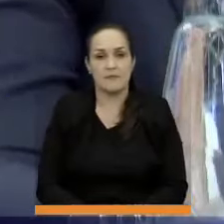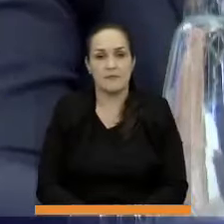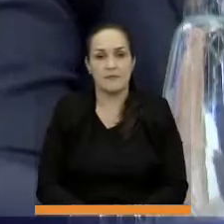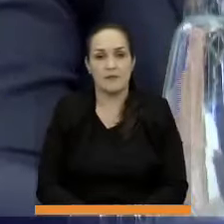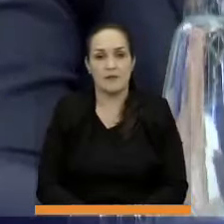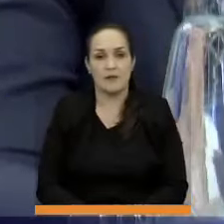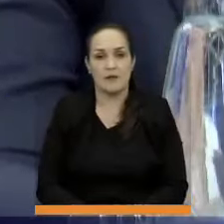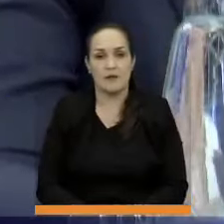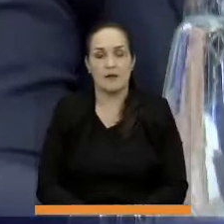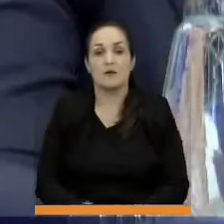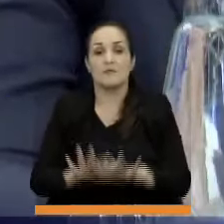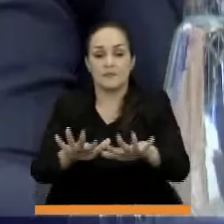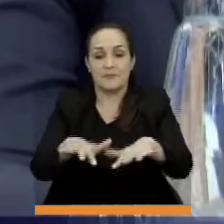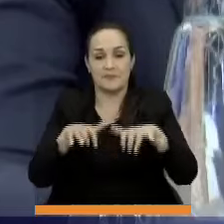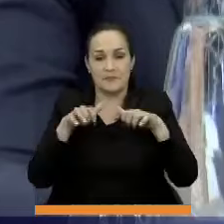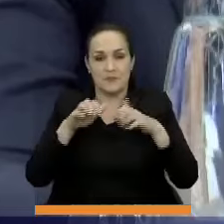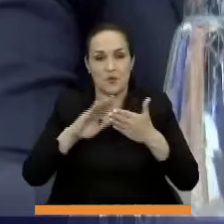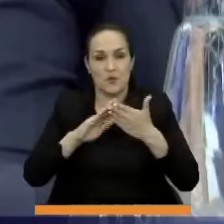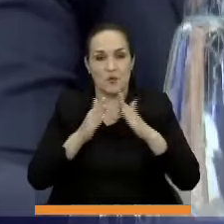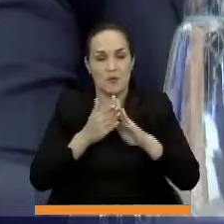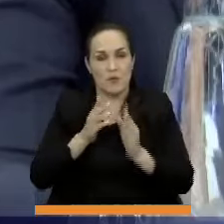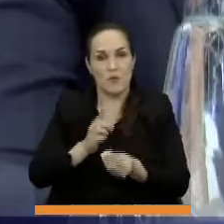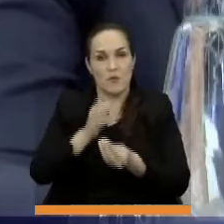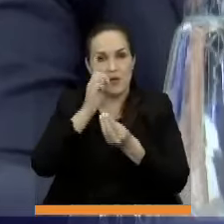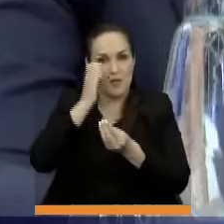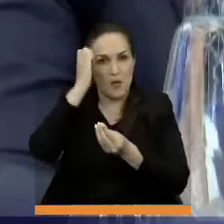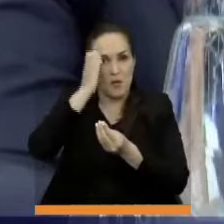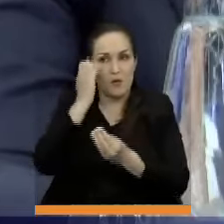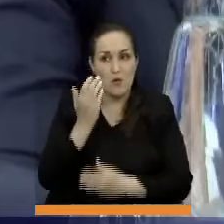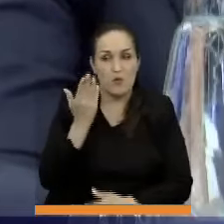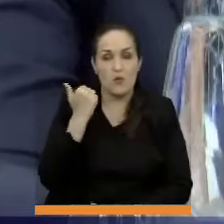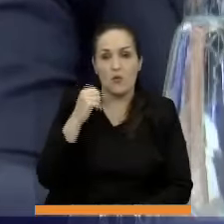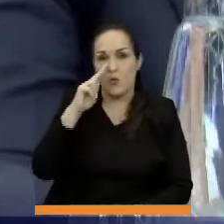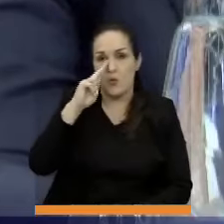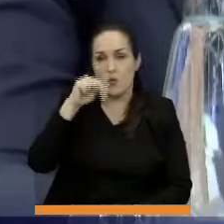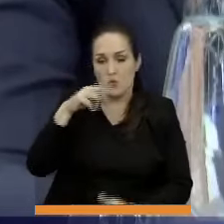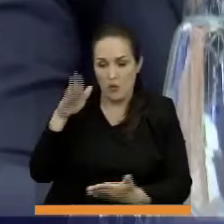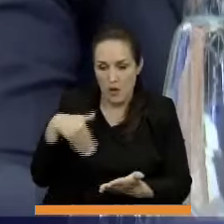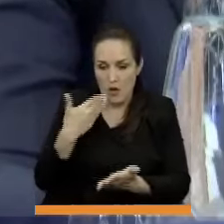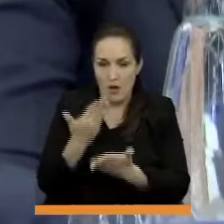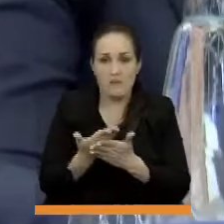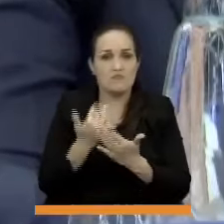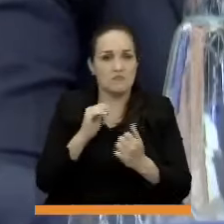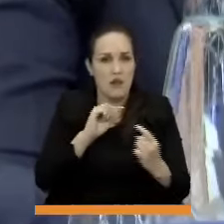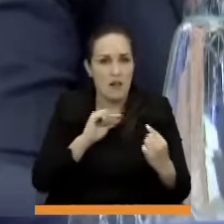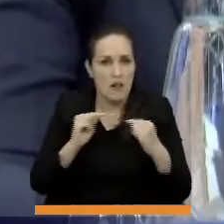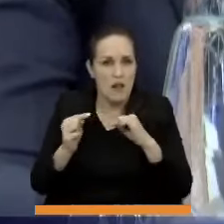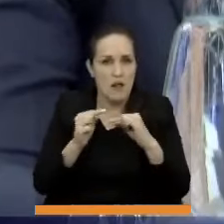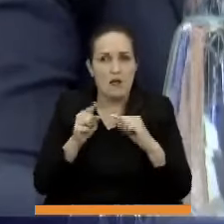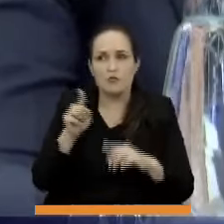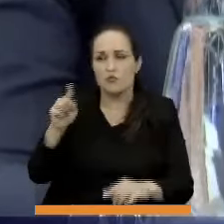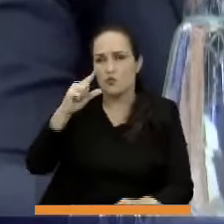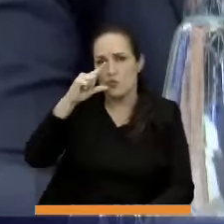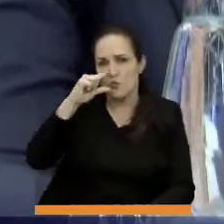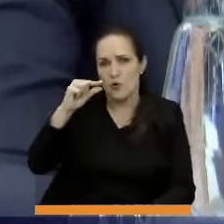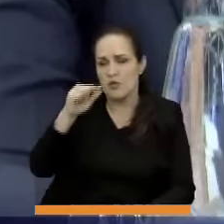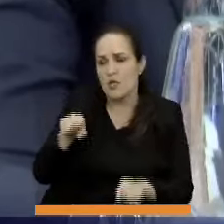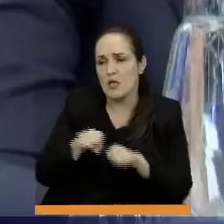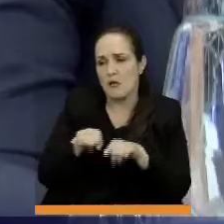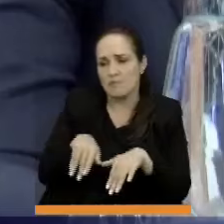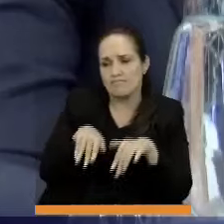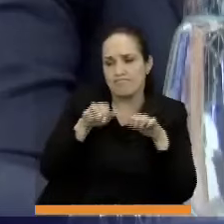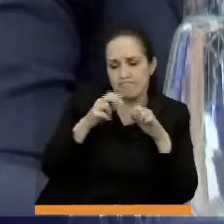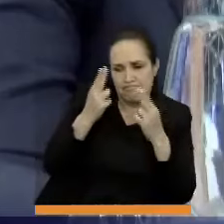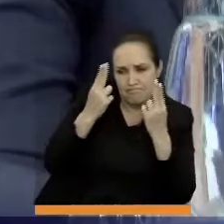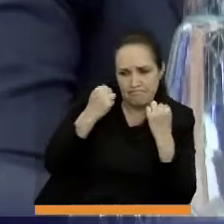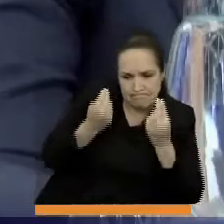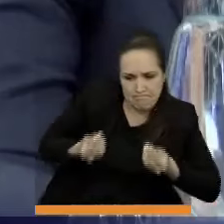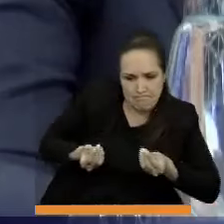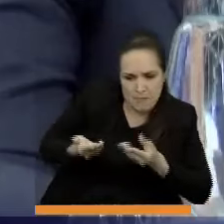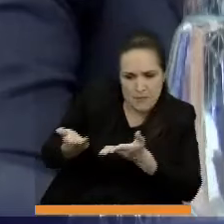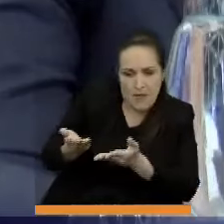NEGOCIACIONES DE PAZ.